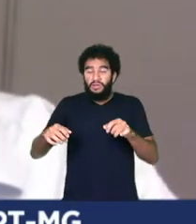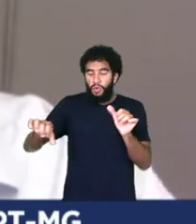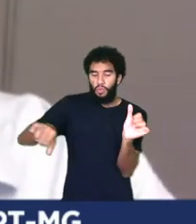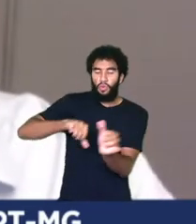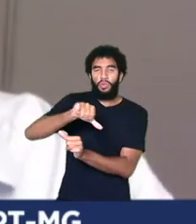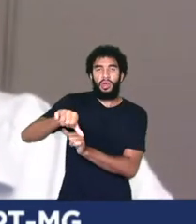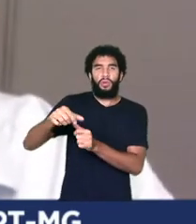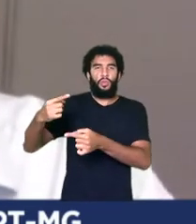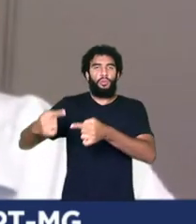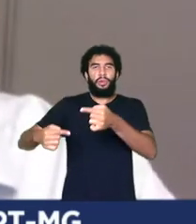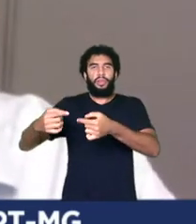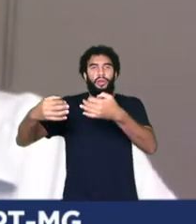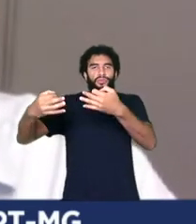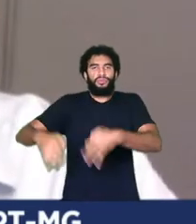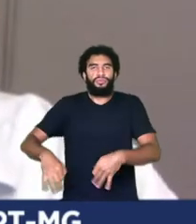POLÍTICA JUSTA DE PREÇOS. E OLHA, AÇÕES COISAS VÃO